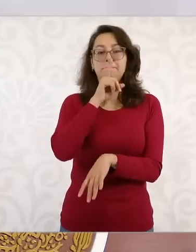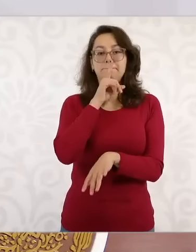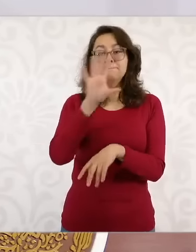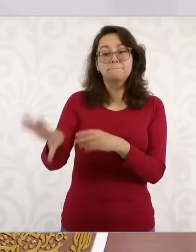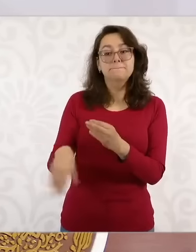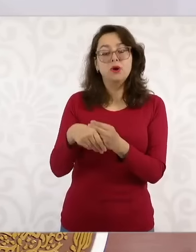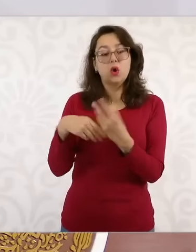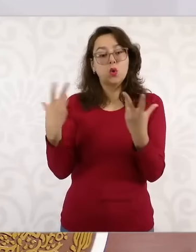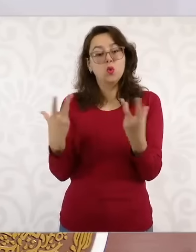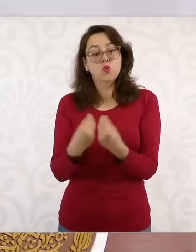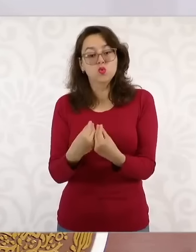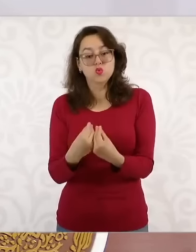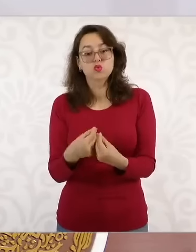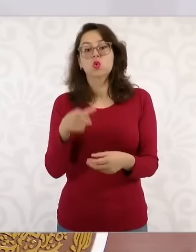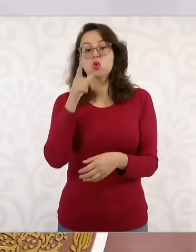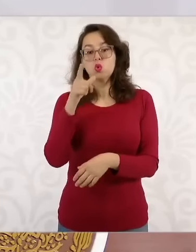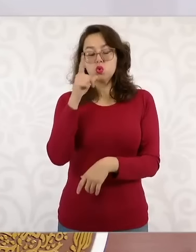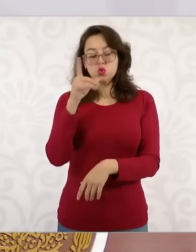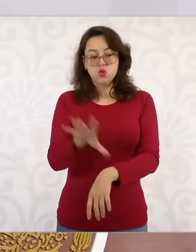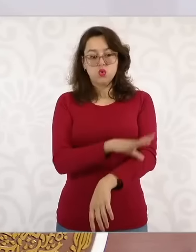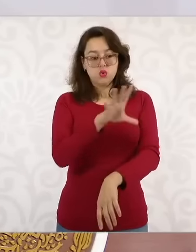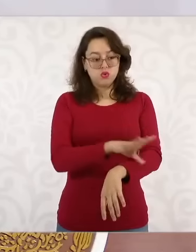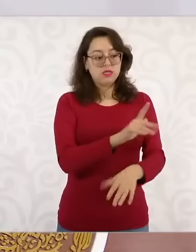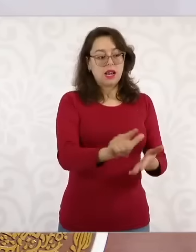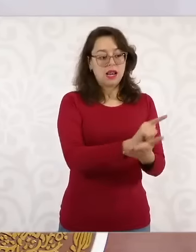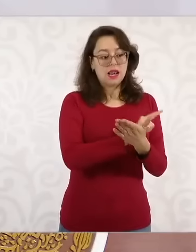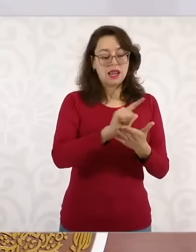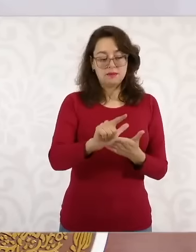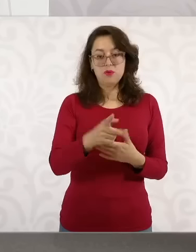limpias sin poder comprometer en ningún momento la confiabilidad de nuestro sistema.